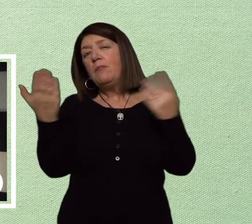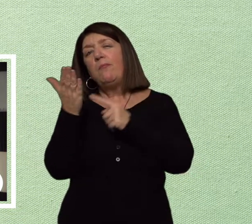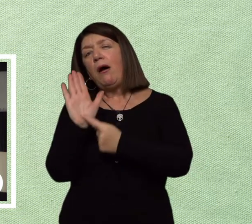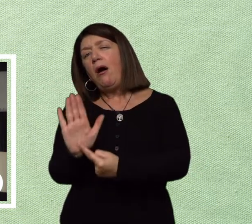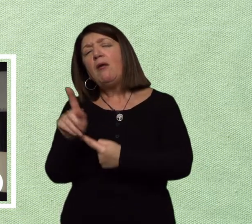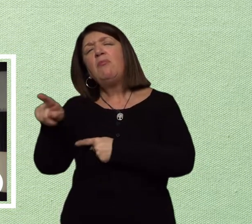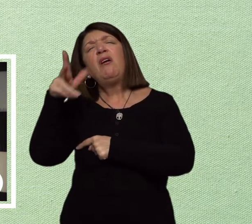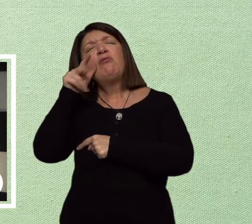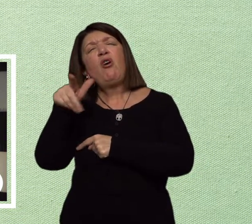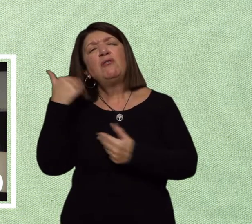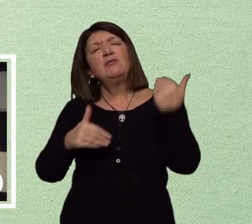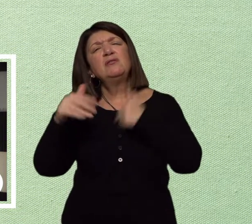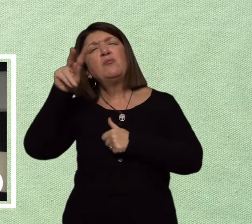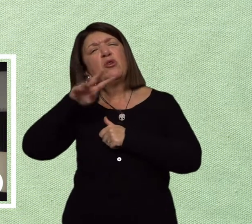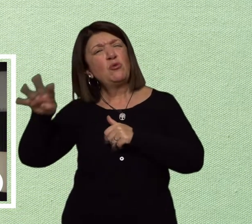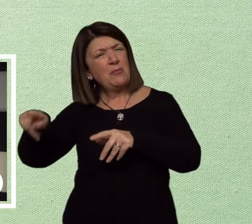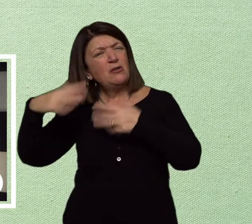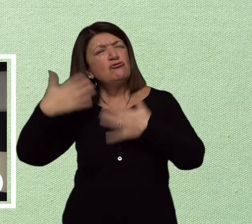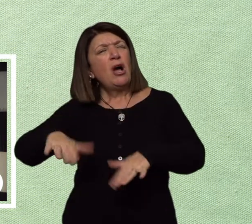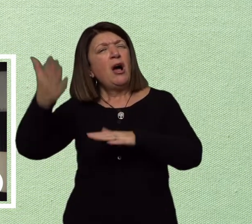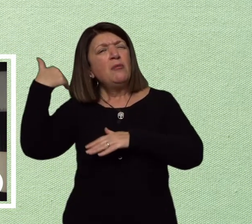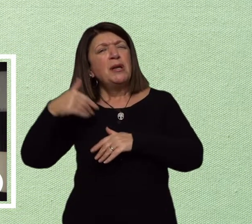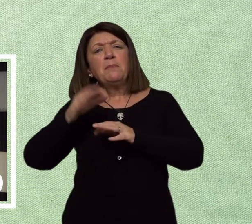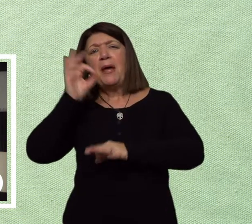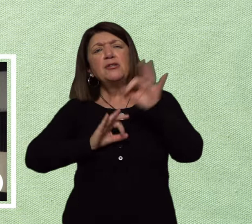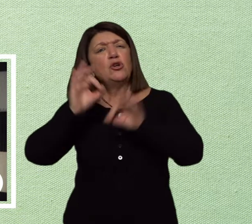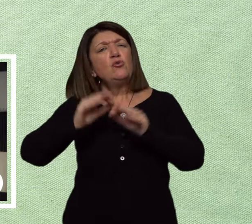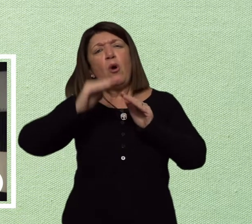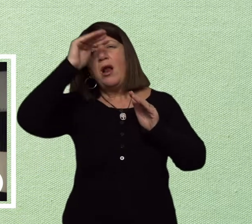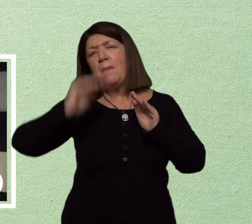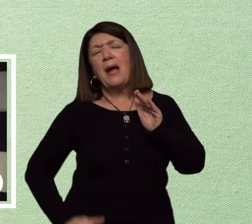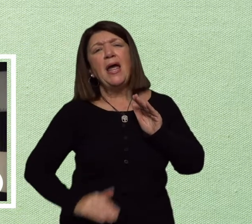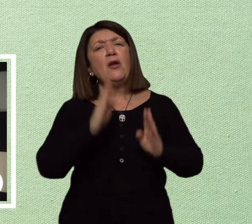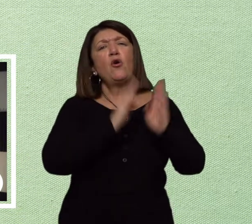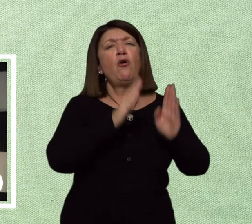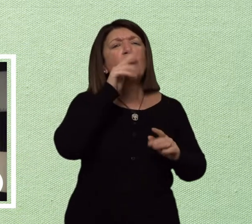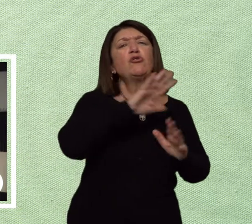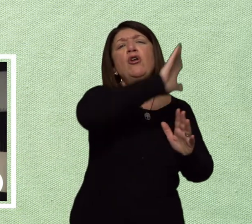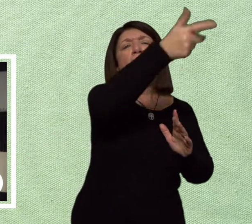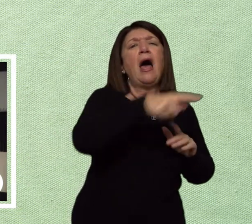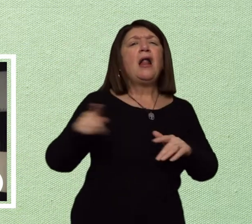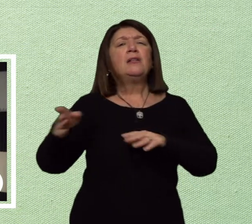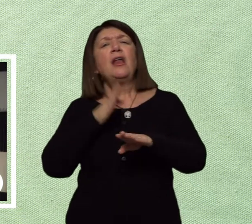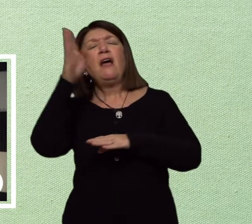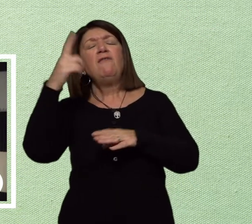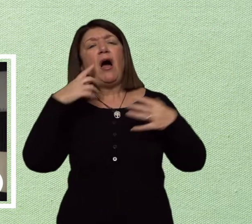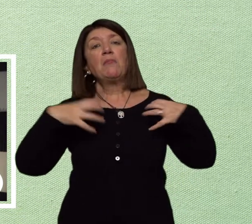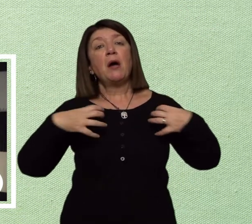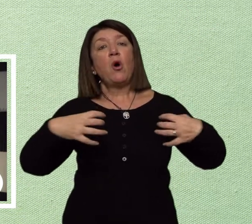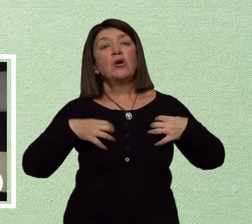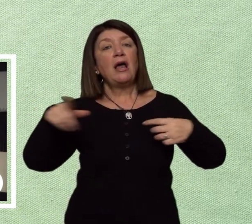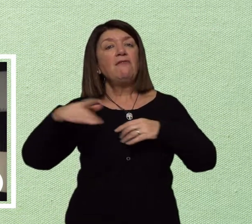accedono alla mammografia rispetto a più del 50% delle donne sane e meno del 30 %